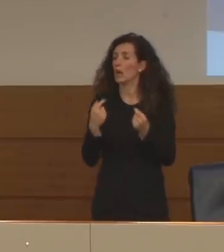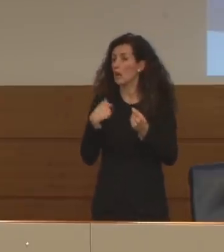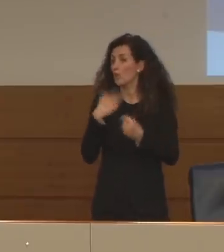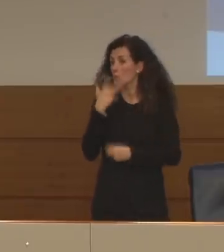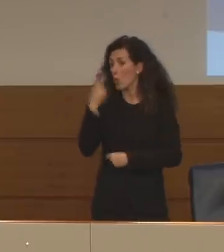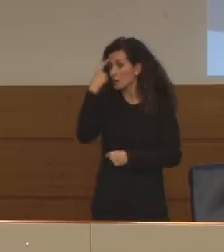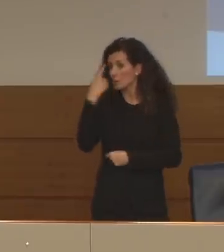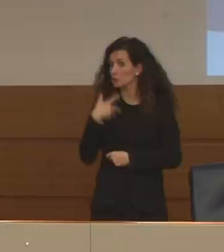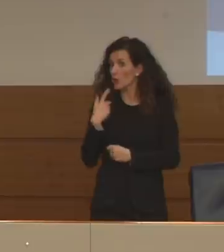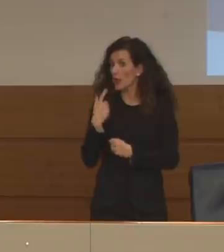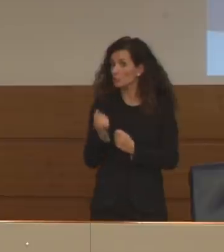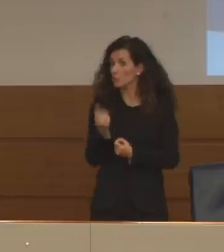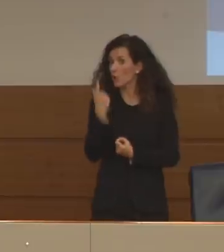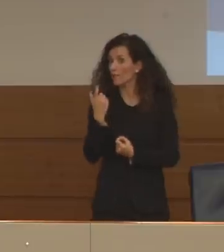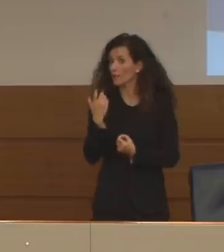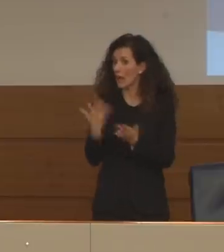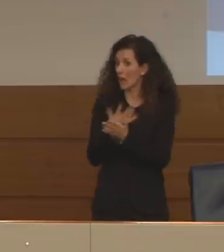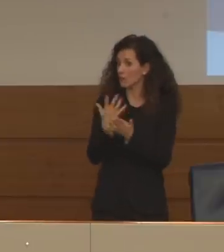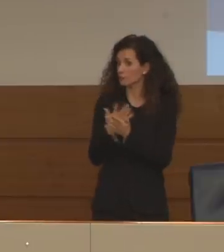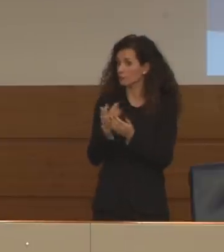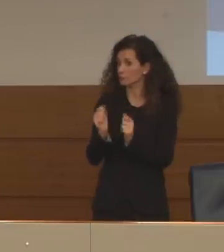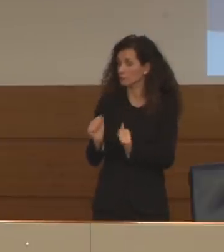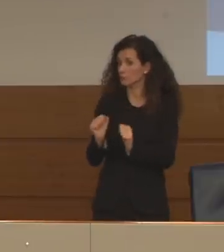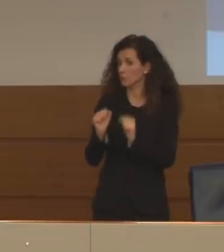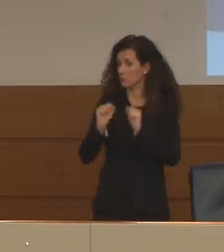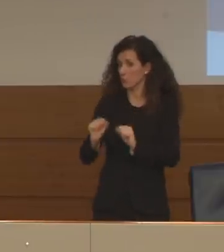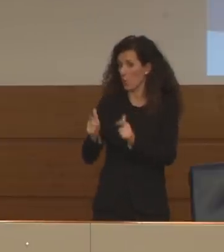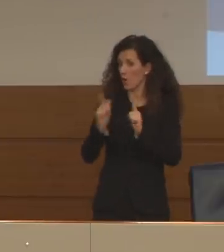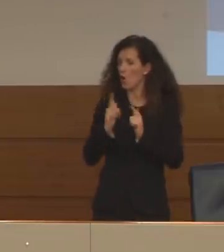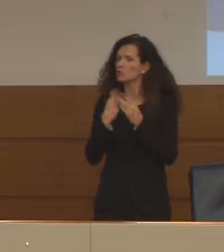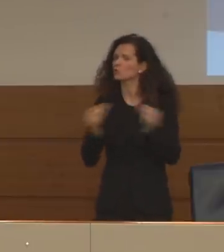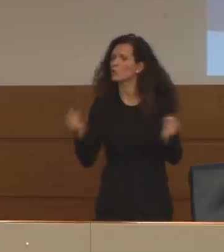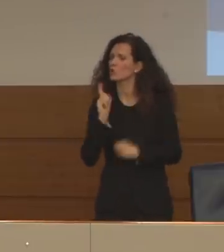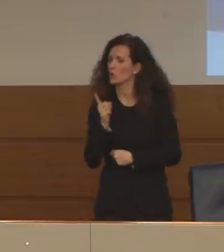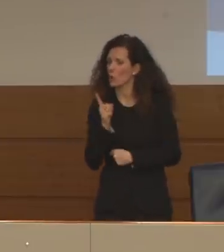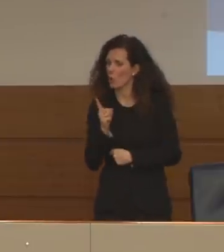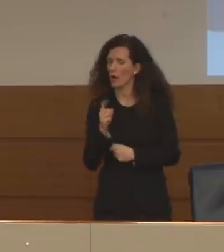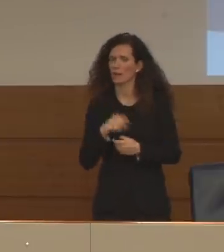novità e che tipo di soluzioni si stanno prendendo.